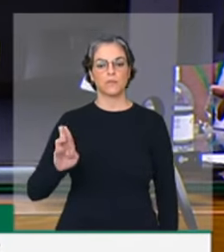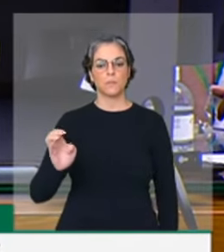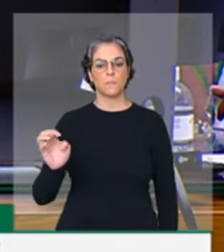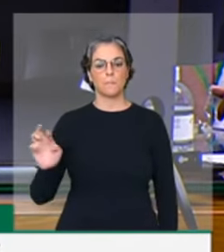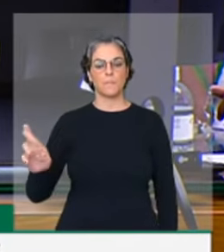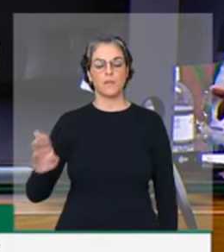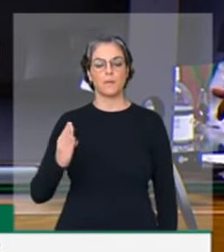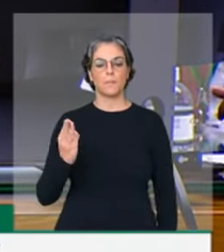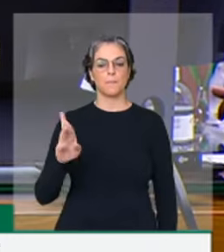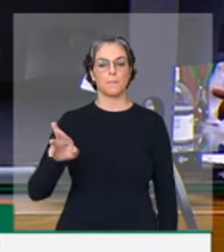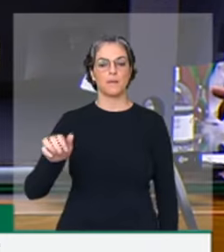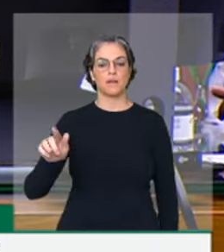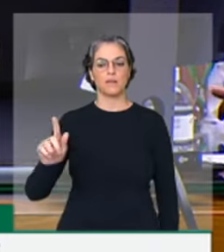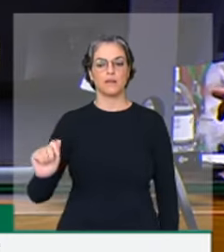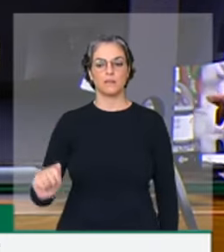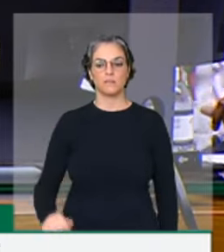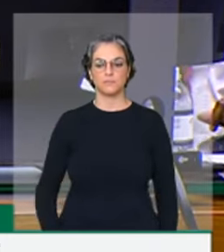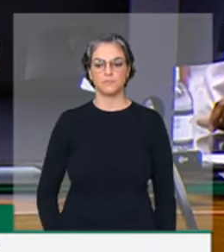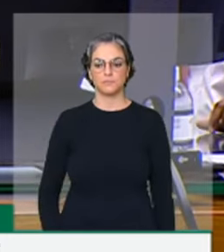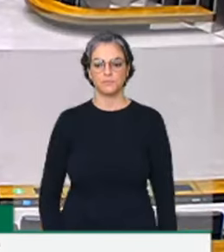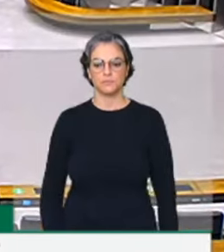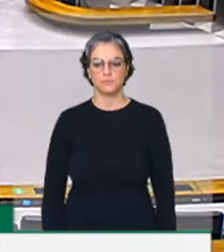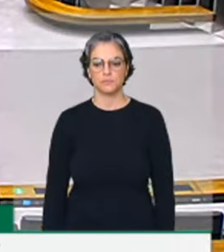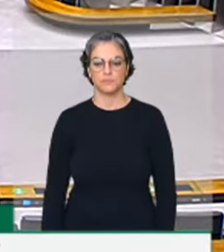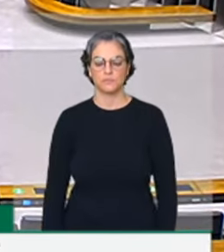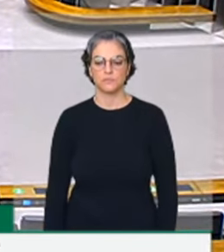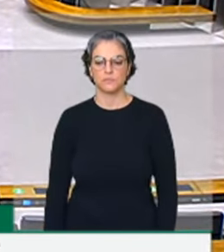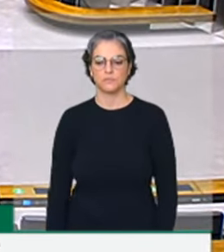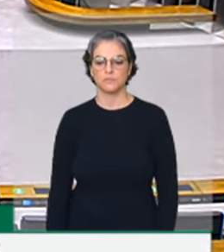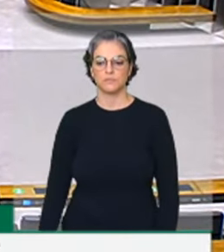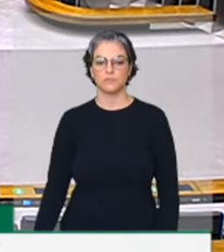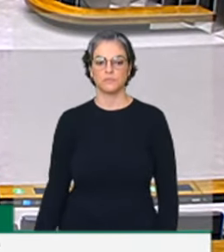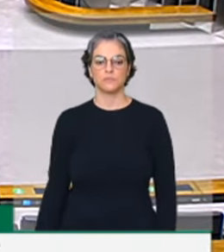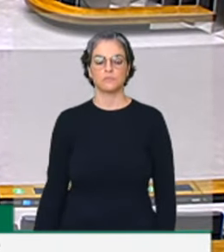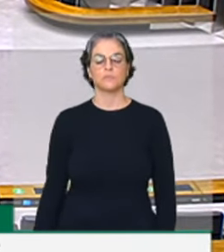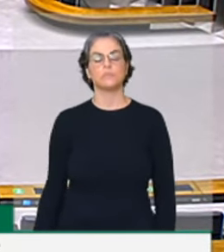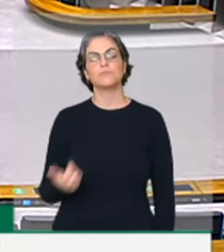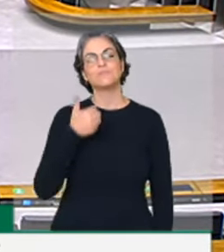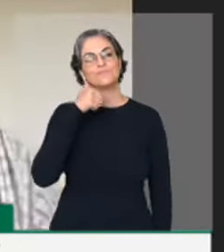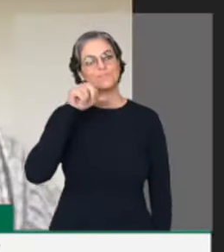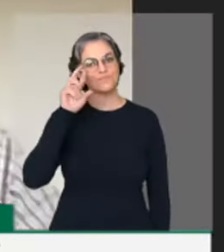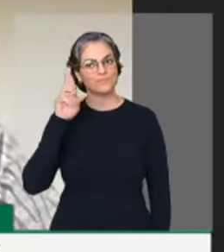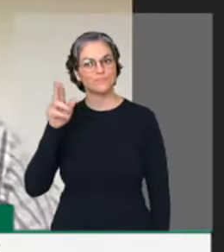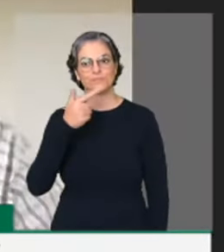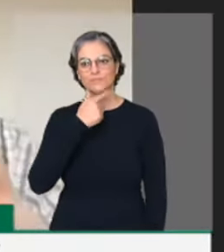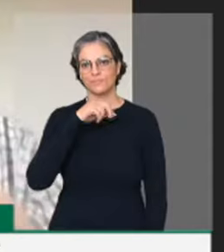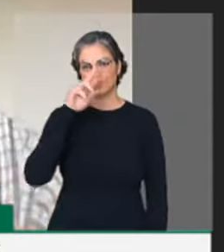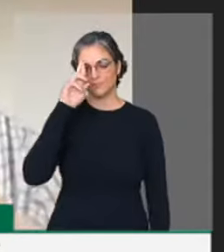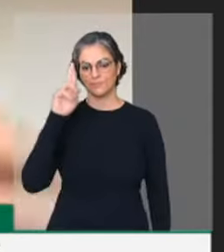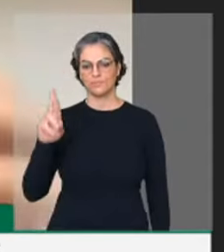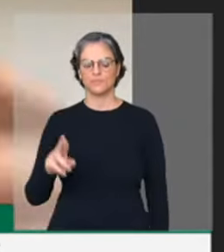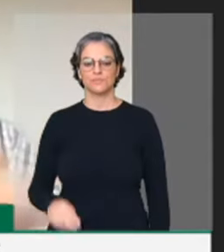FEDERAL GLAUBER BRAGA. -- [DEPUTADO]: SENHORAS, SENHORES, ESSE TEXTO TEM QUE SER MODIFICADO. GARANTIAS...